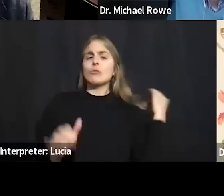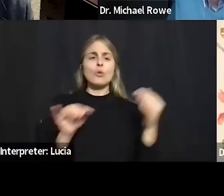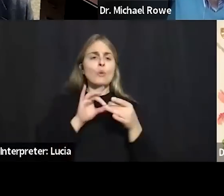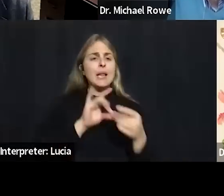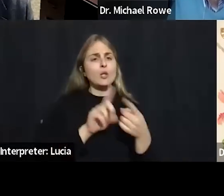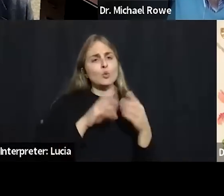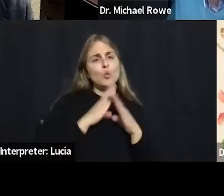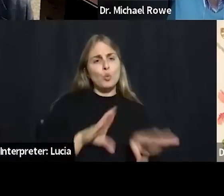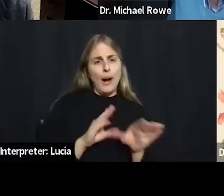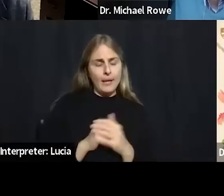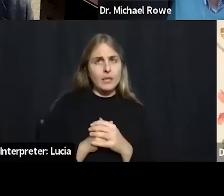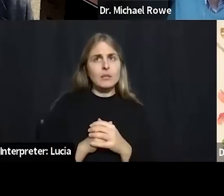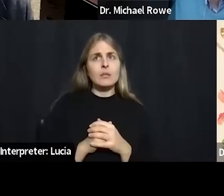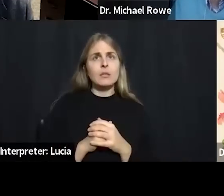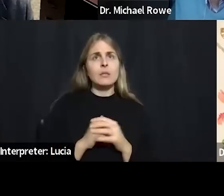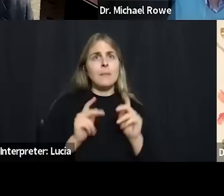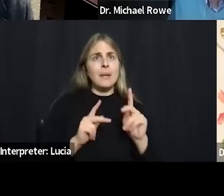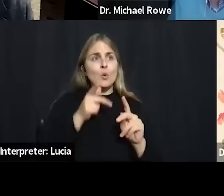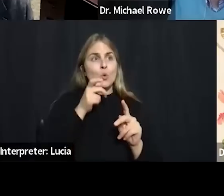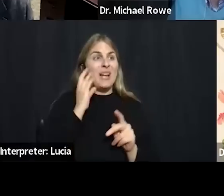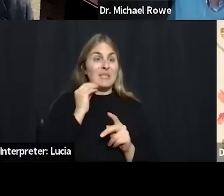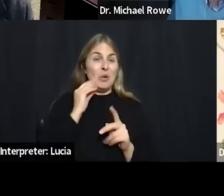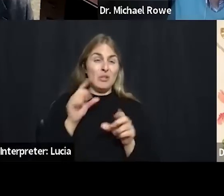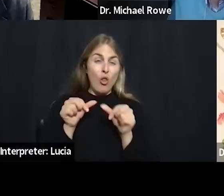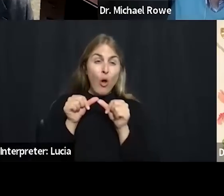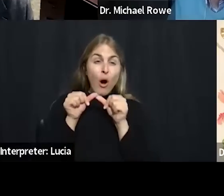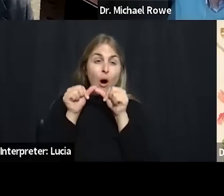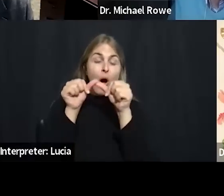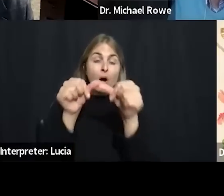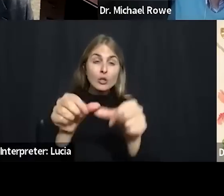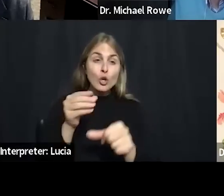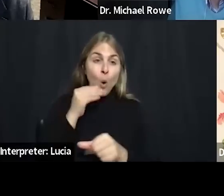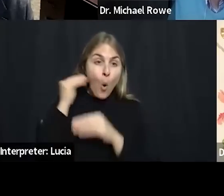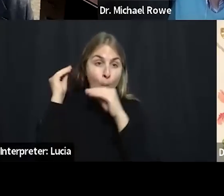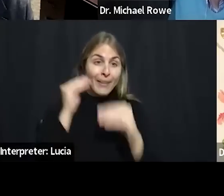las personas que experimentan sinhogarismo a largo plazo me han dicho en el pasado: